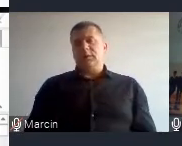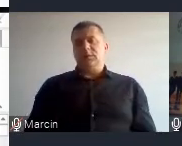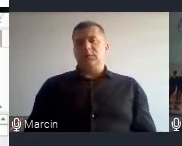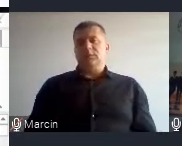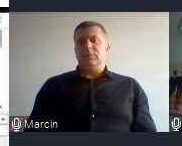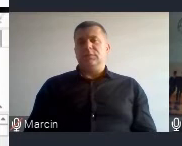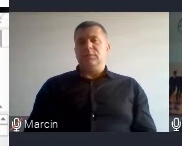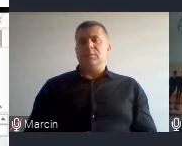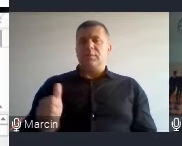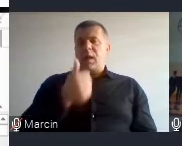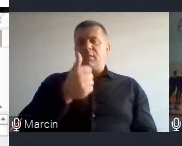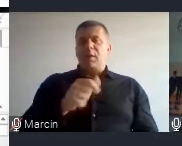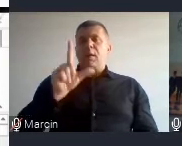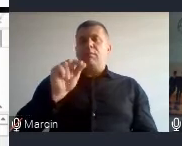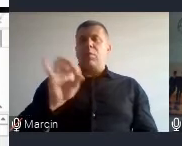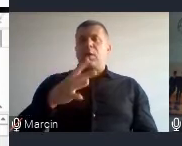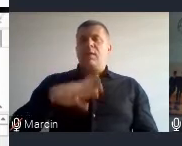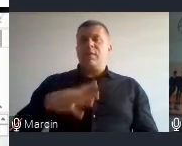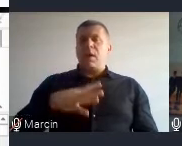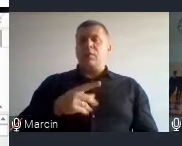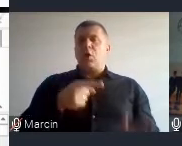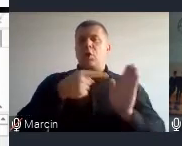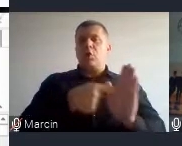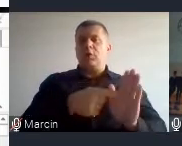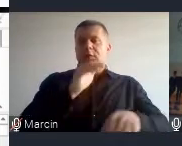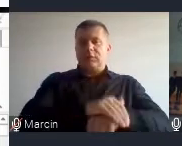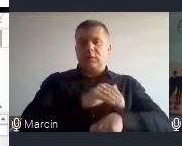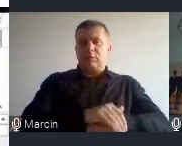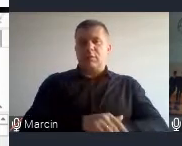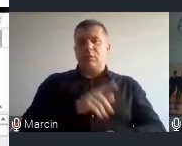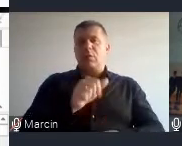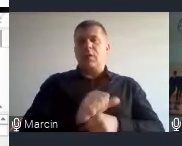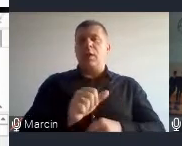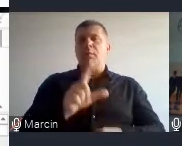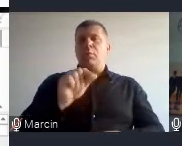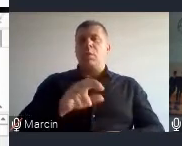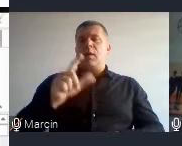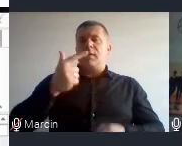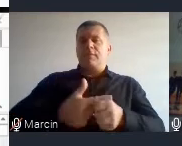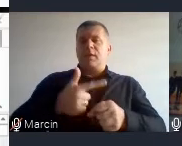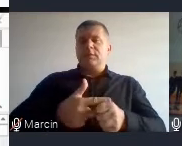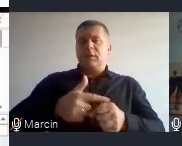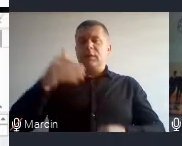Pierwszym progiem wartościowym dotyczącym zamówień jest próg 20 000 złotych netto.